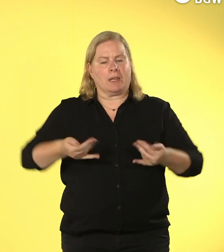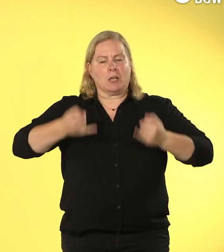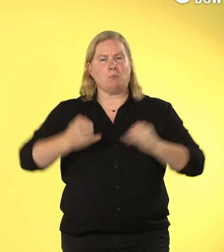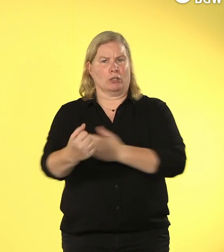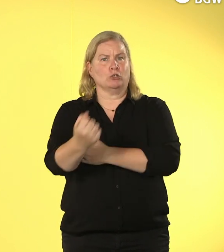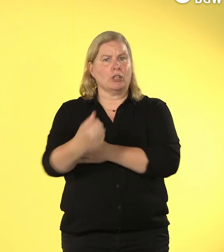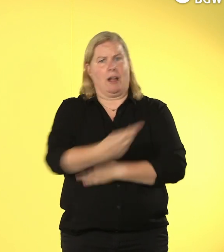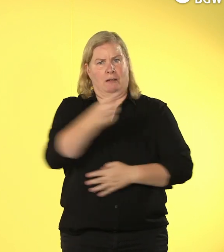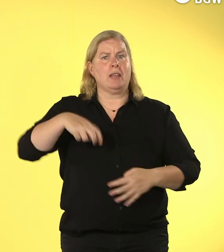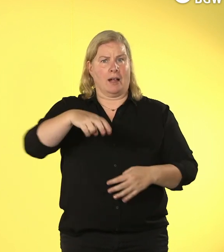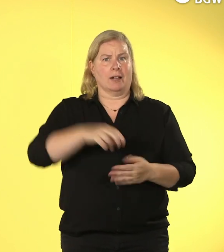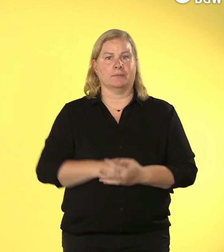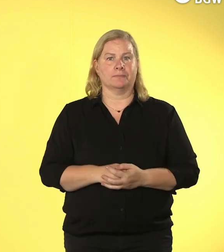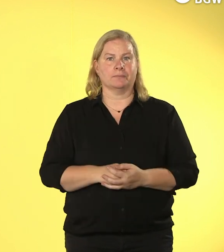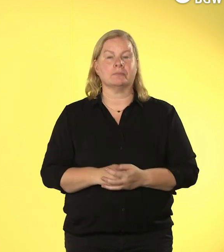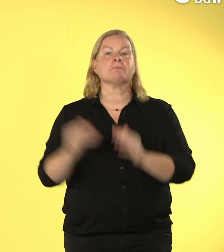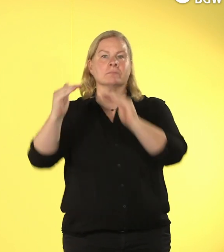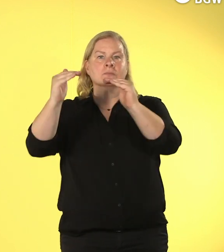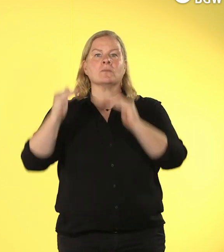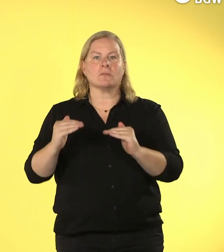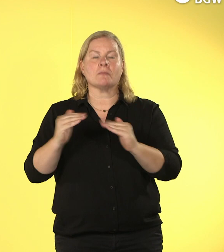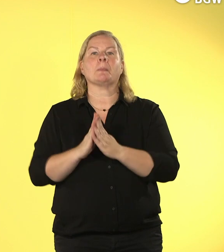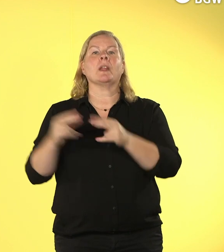Die Generation X, die folgte nach dem Babyboomern,